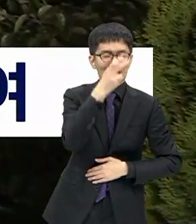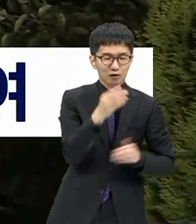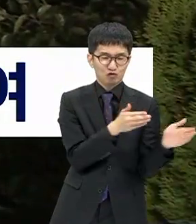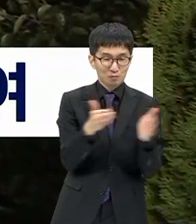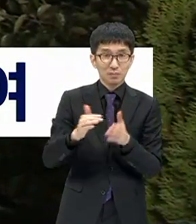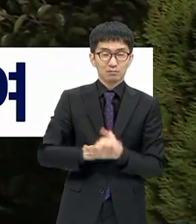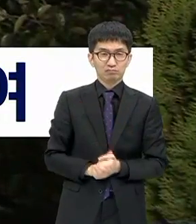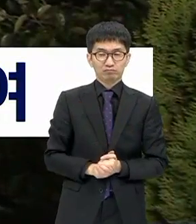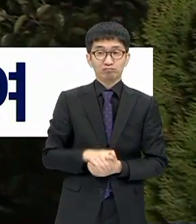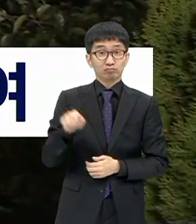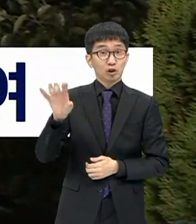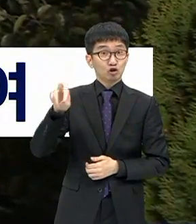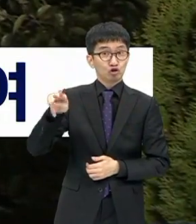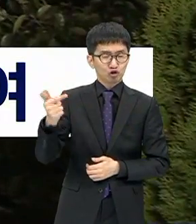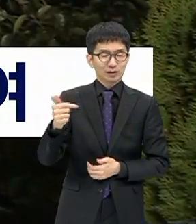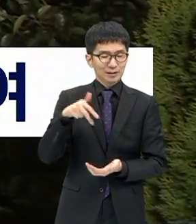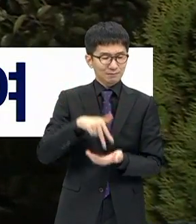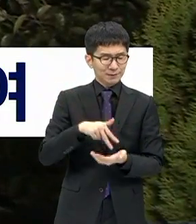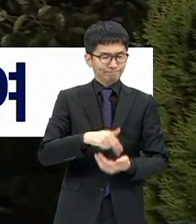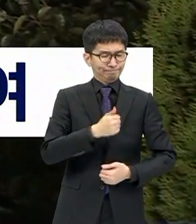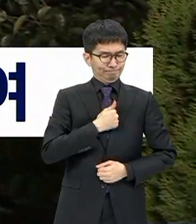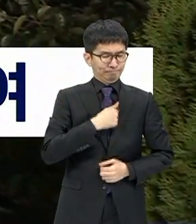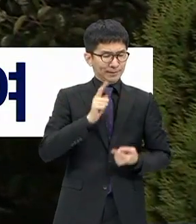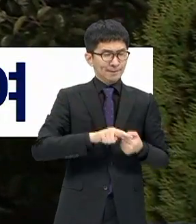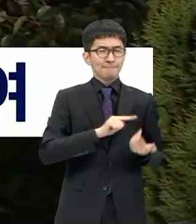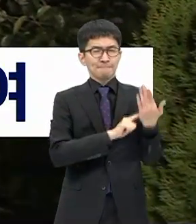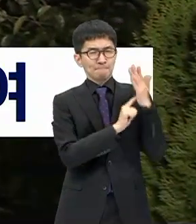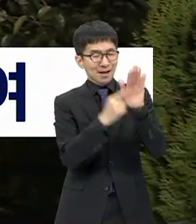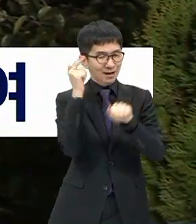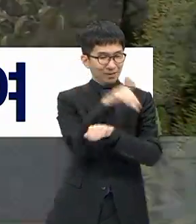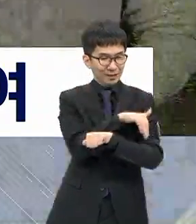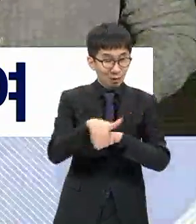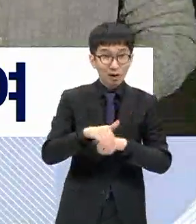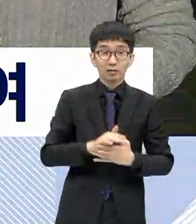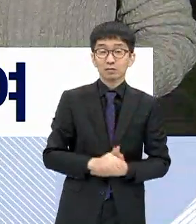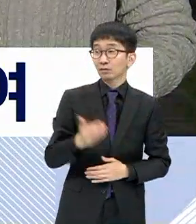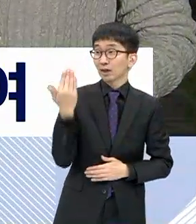입장을 보인 걸로 알려졌는데요. 과거 국감장에서 이른바 소신 발언을 했던